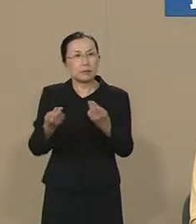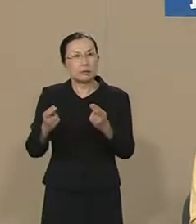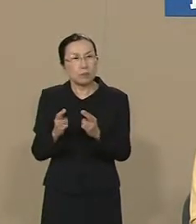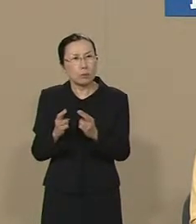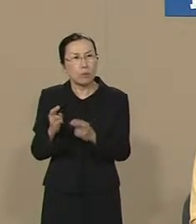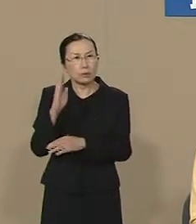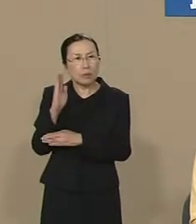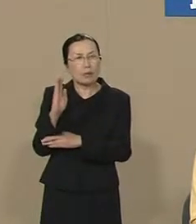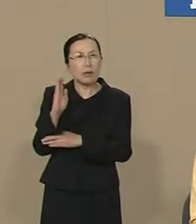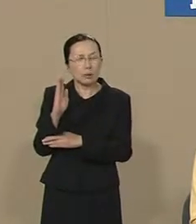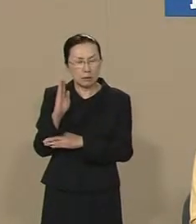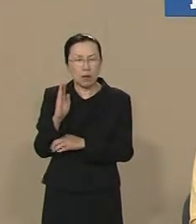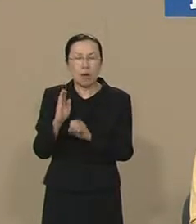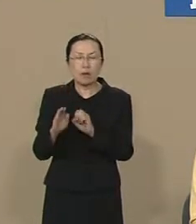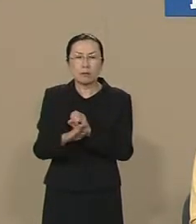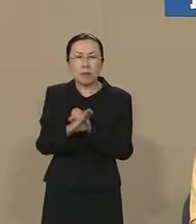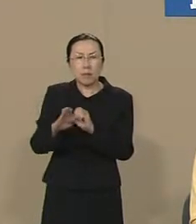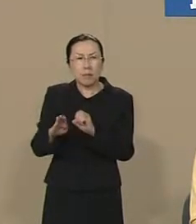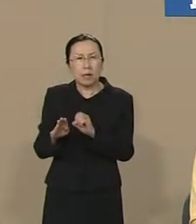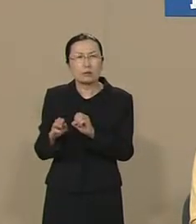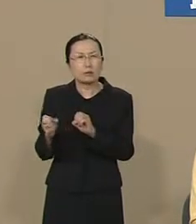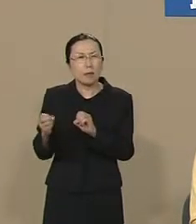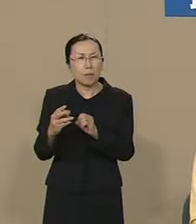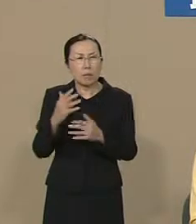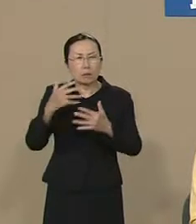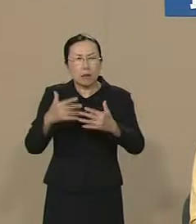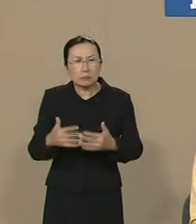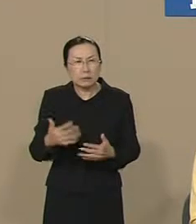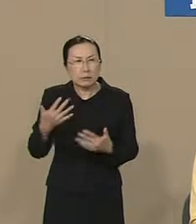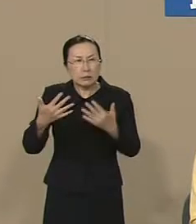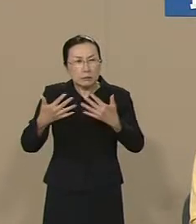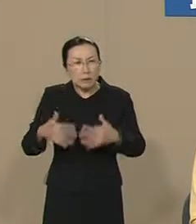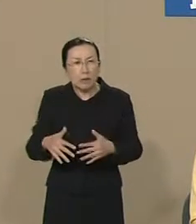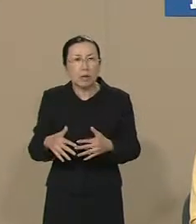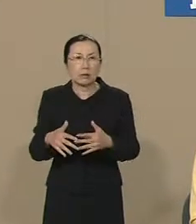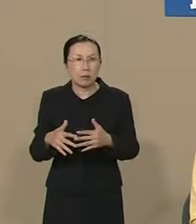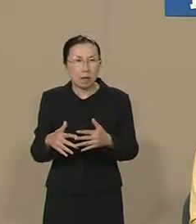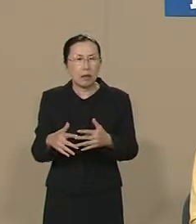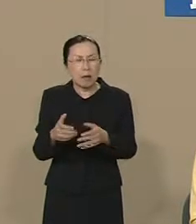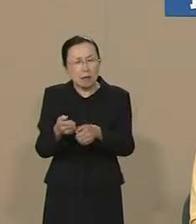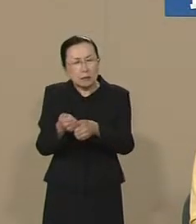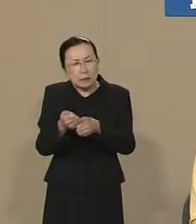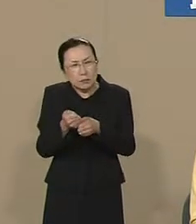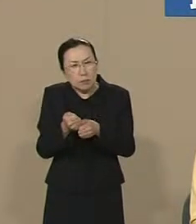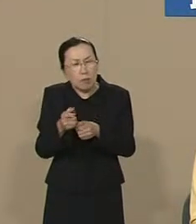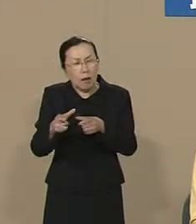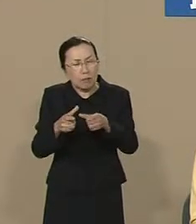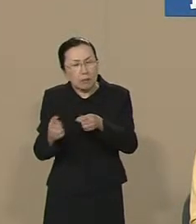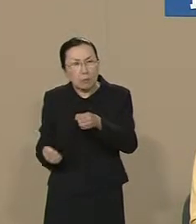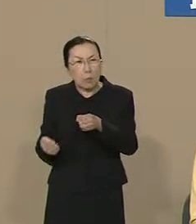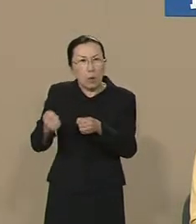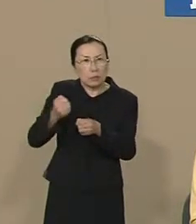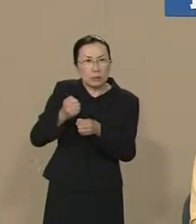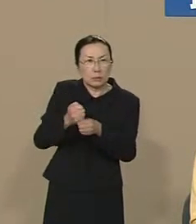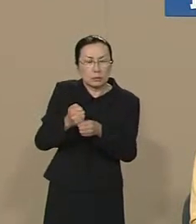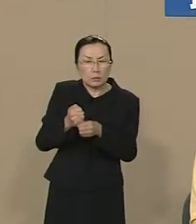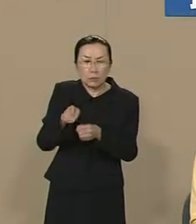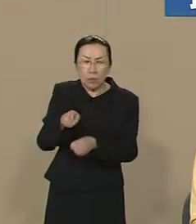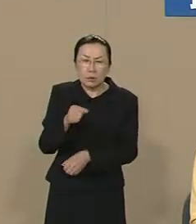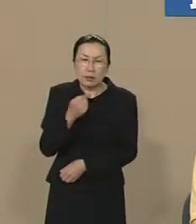なし崩し的に原発依存型の政策に 戻されようとしています｡ 本当に､それで良いのでしょうか｡